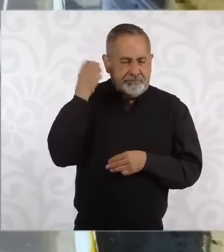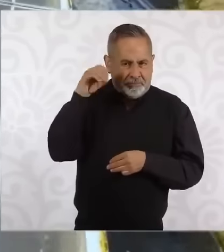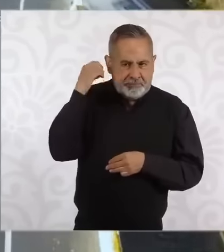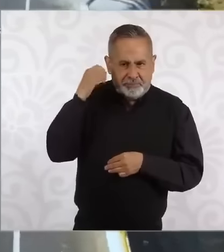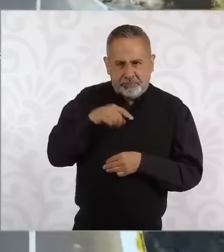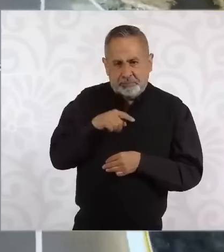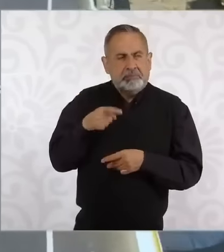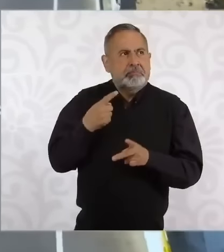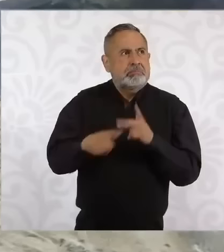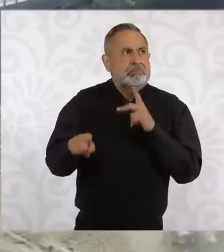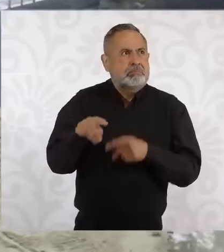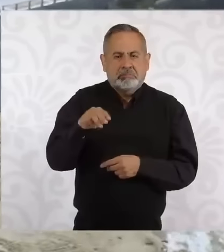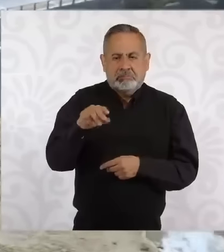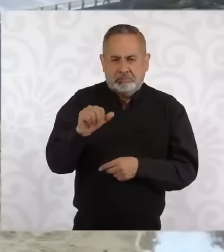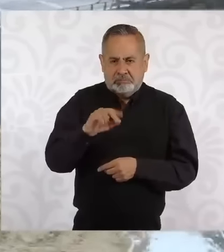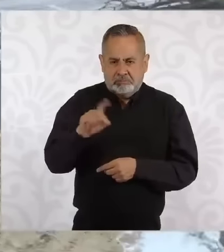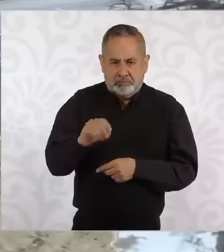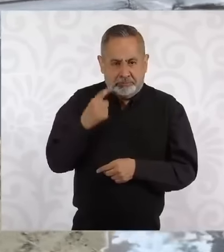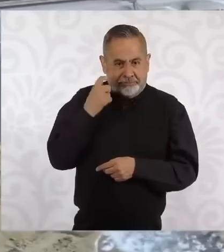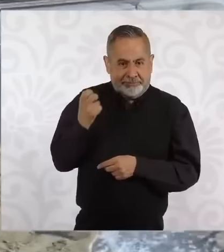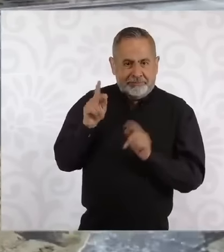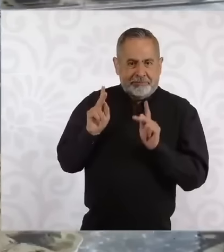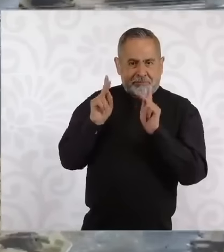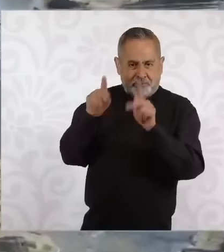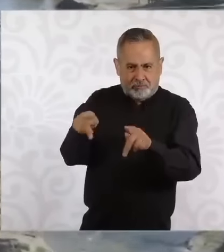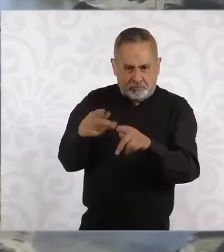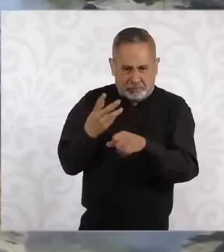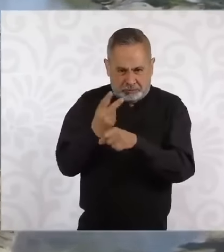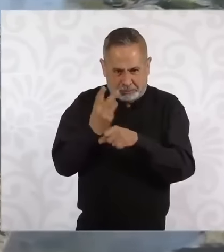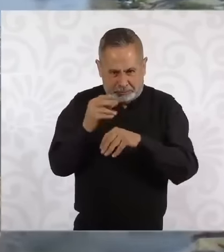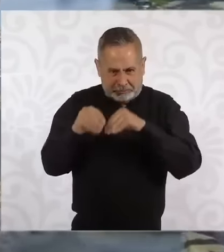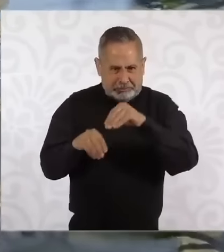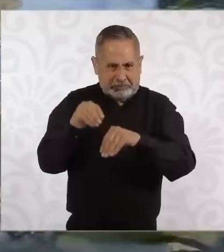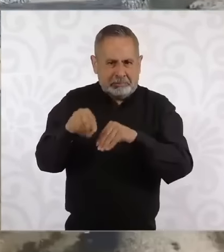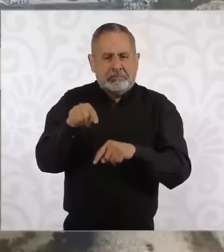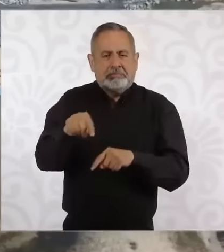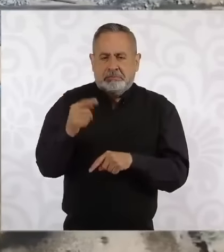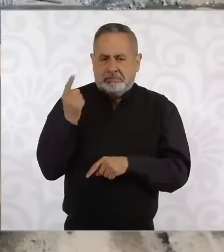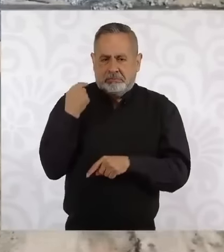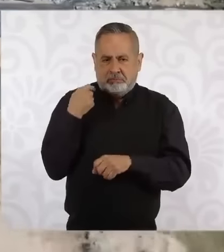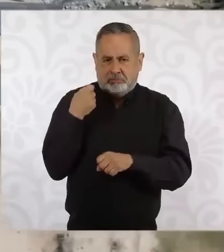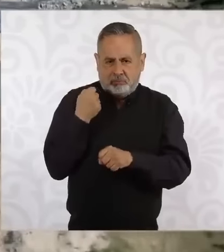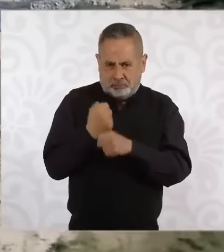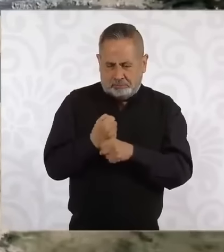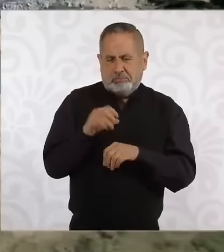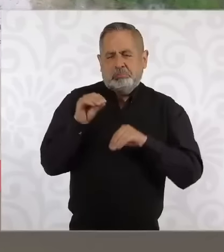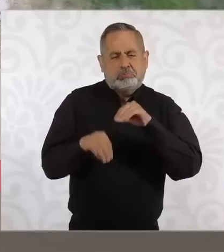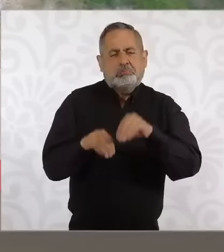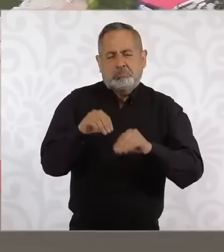en marzo. Aquí algunas imágenes de los puentes que se eh construyeron el año pasado, donde se